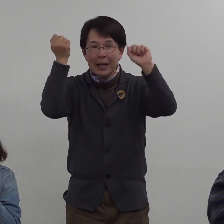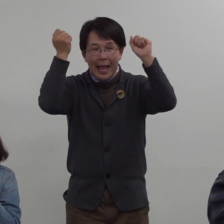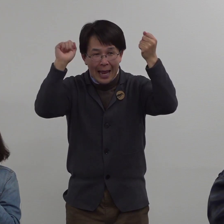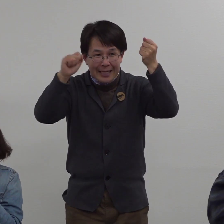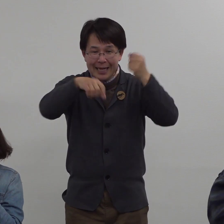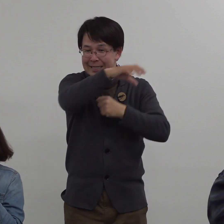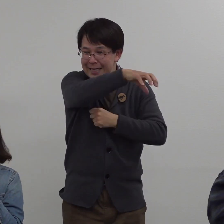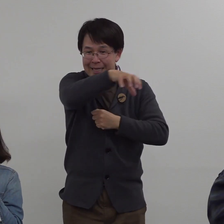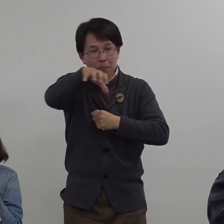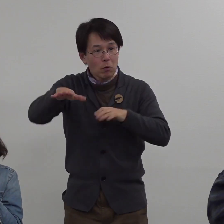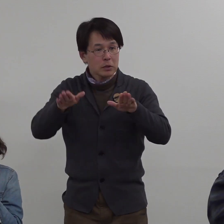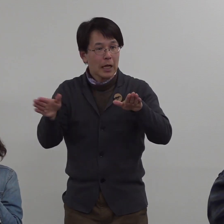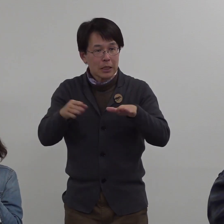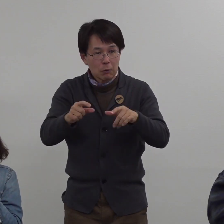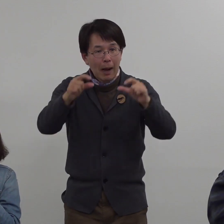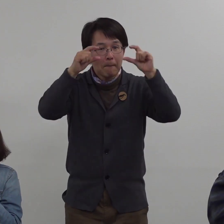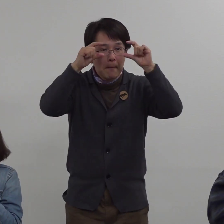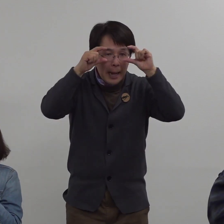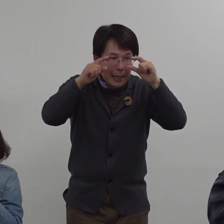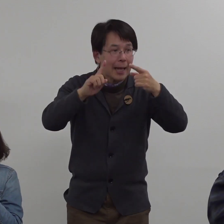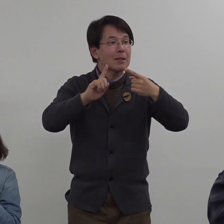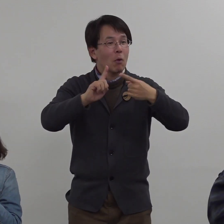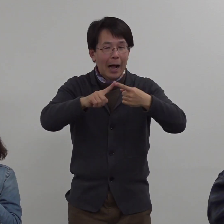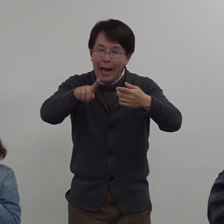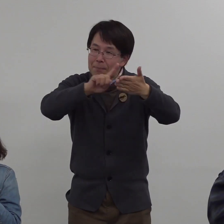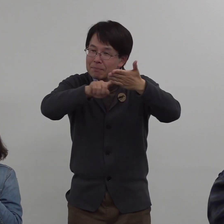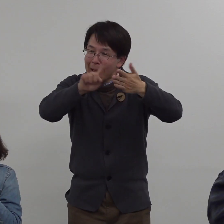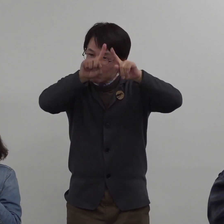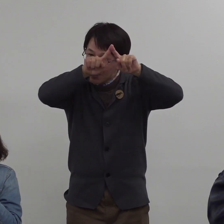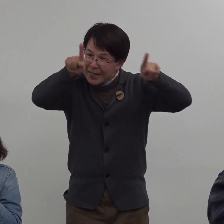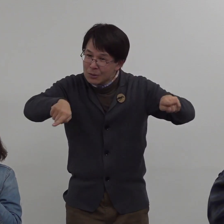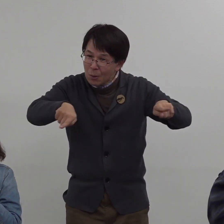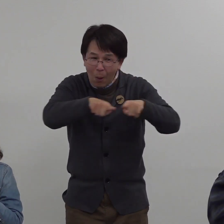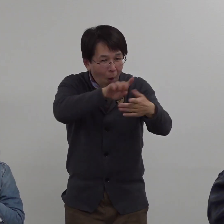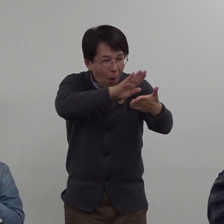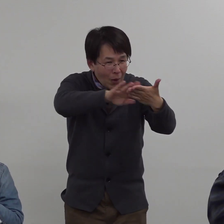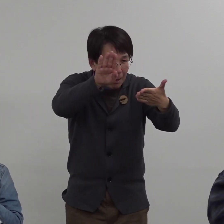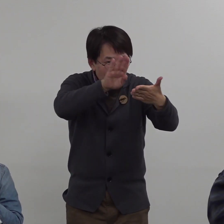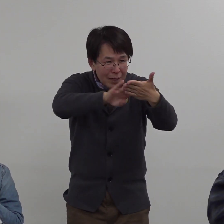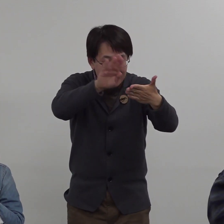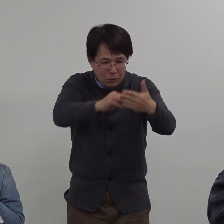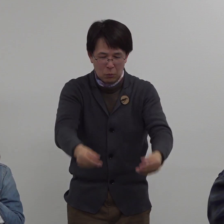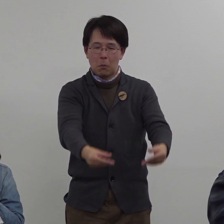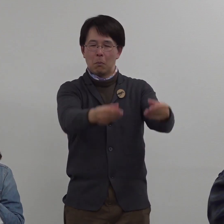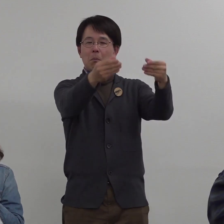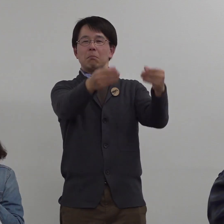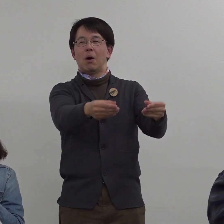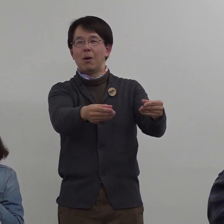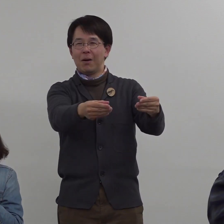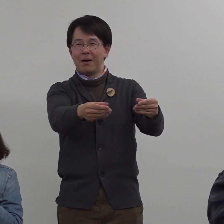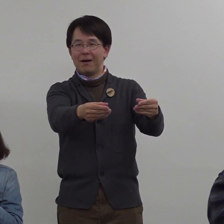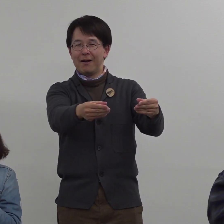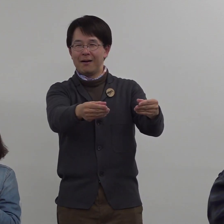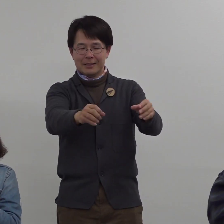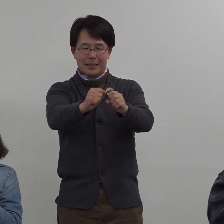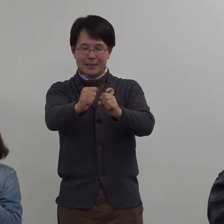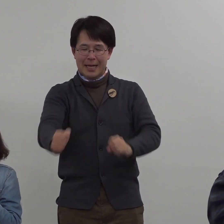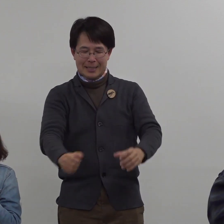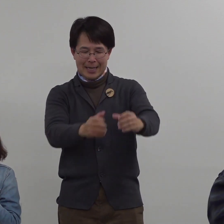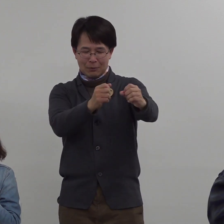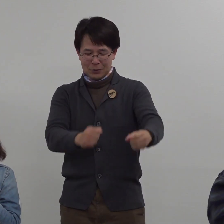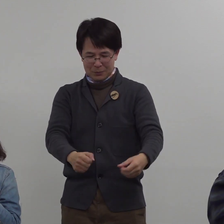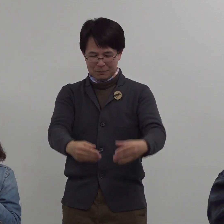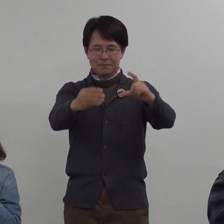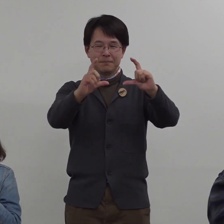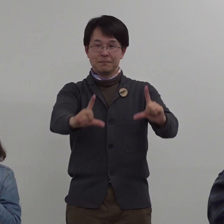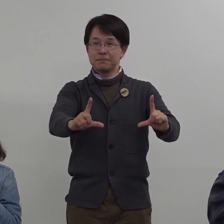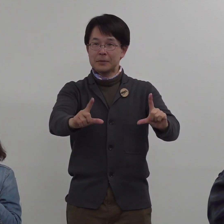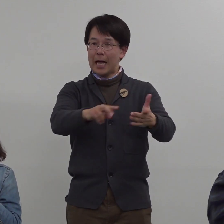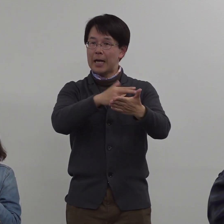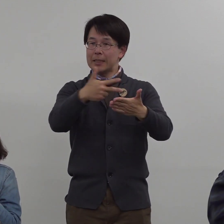最近は眼鏡であったりタブレットをここにおいて三脚でおいてそのタブレットに字幕が出る